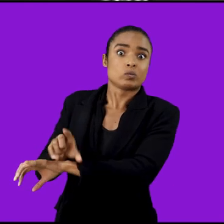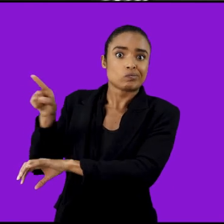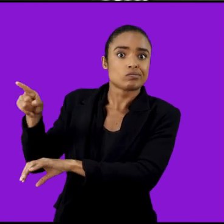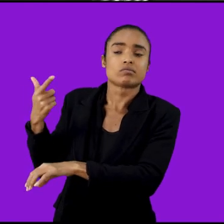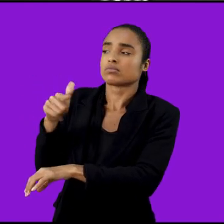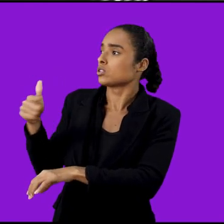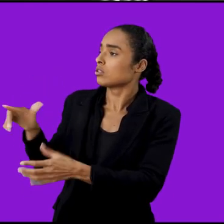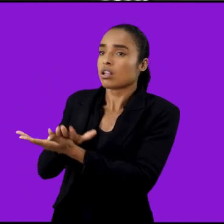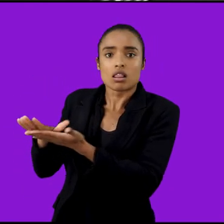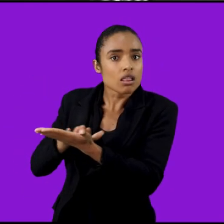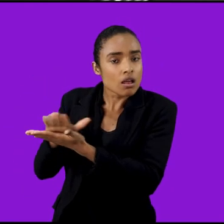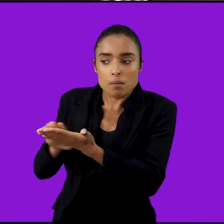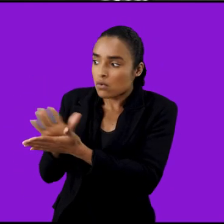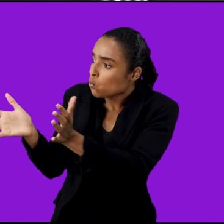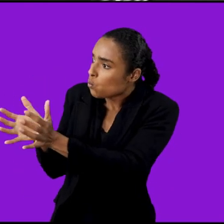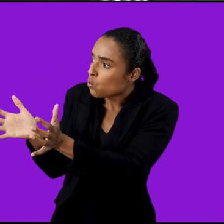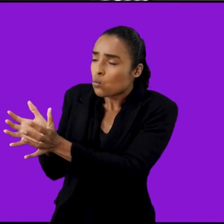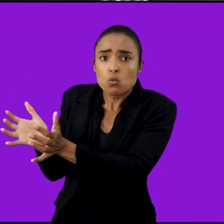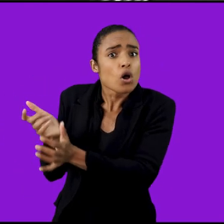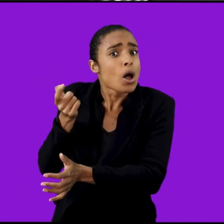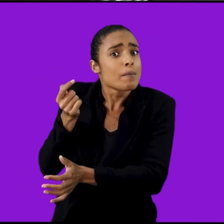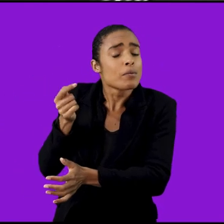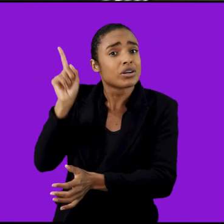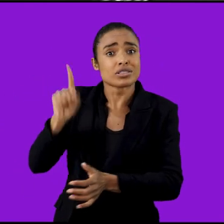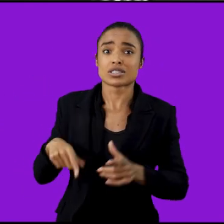Dessa possibilidade de financiamento. Que poucas vezes volta pra eles. A situação